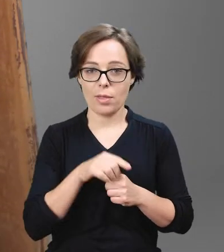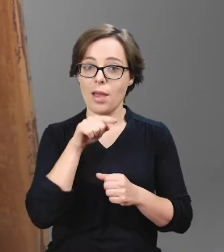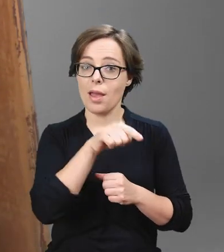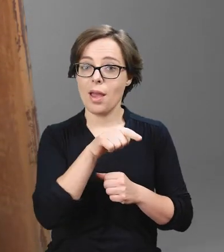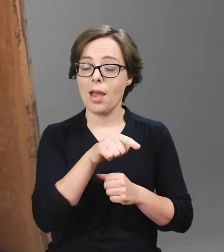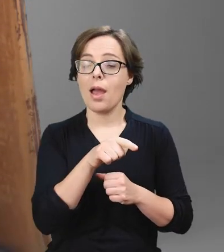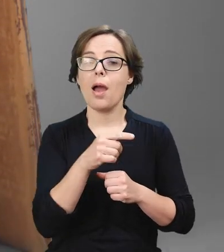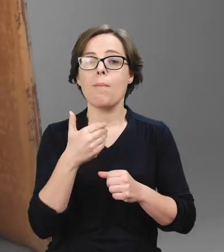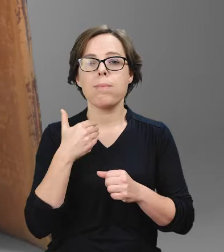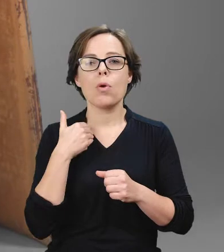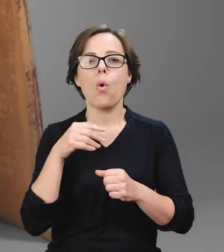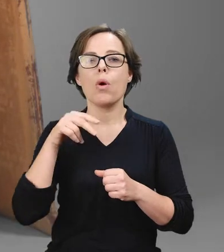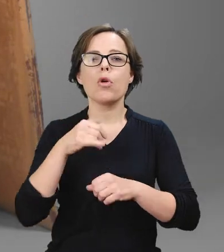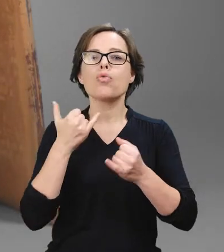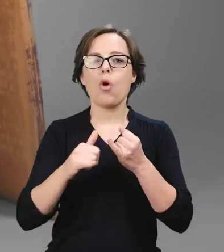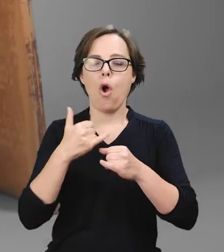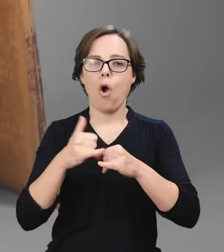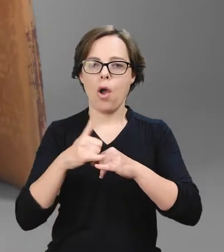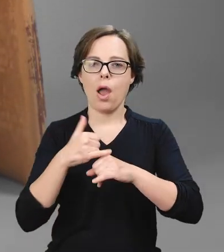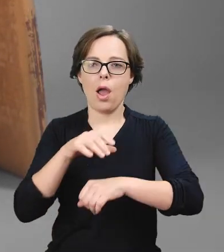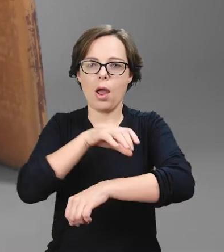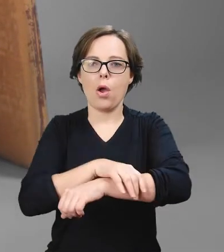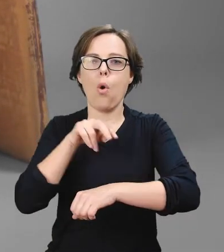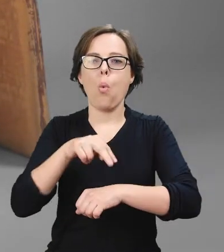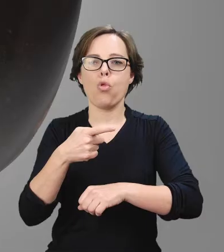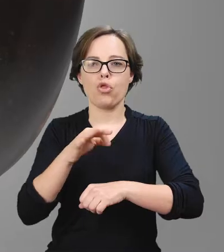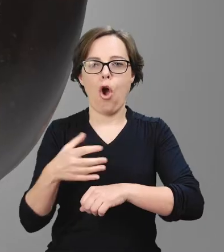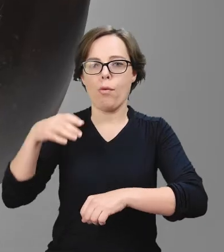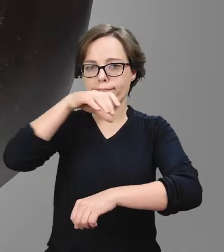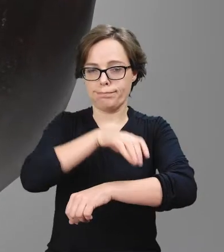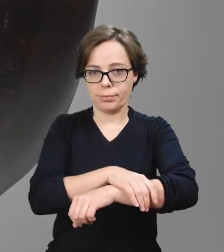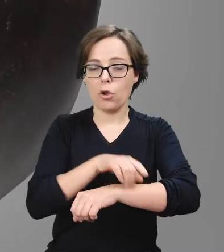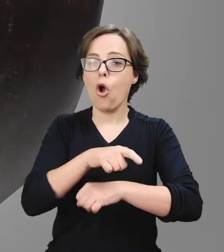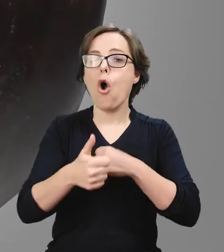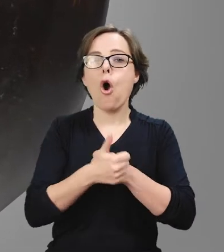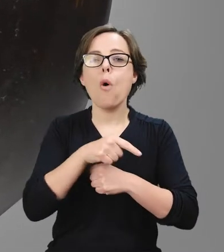Miały one za zadanie pomóc w przędzeniu wełny